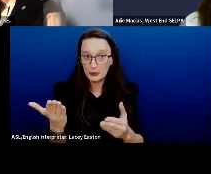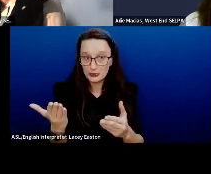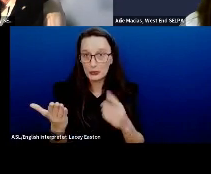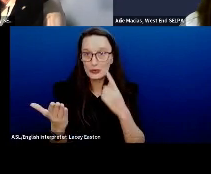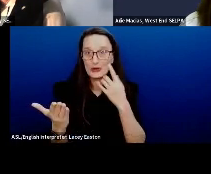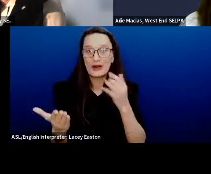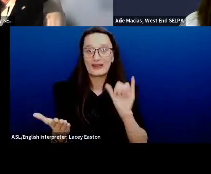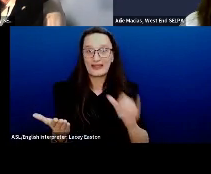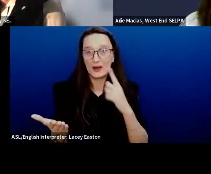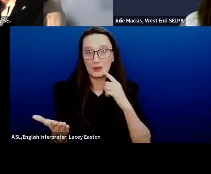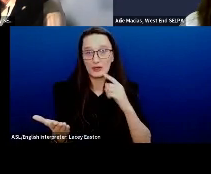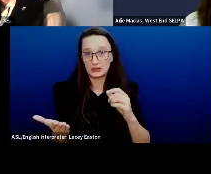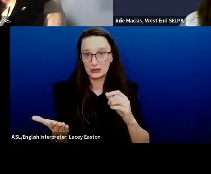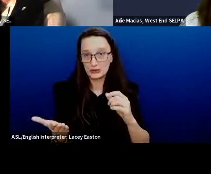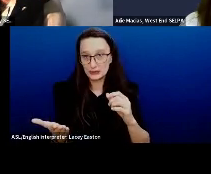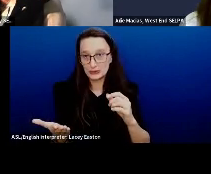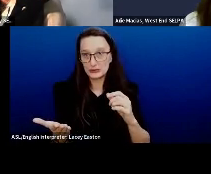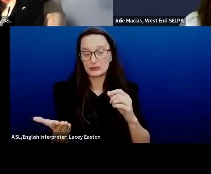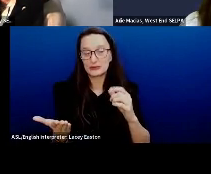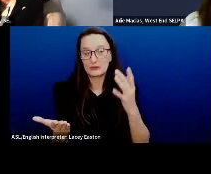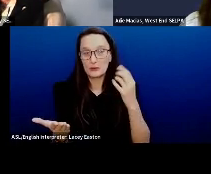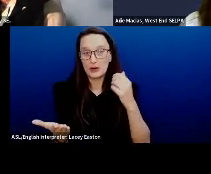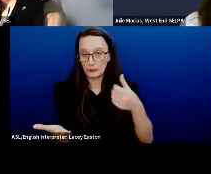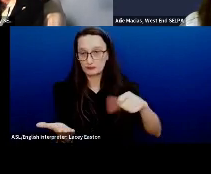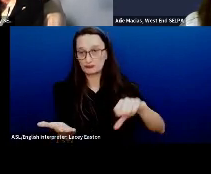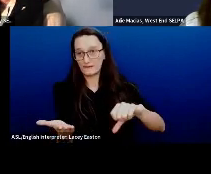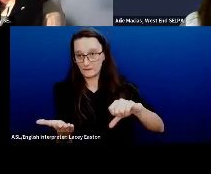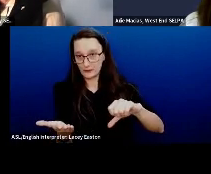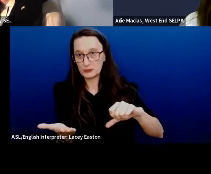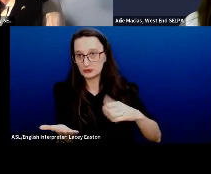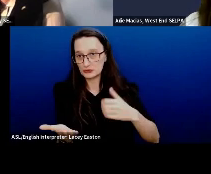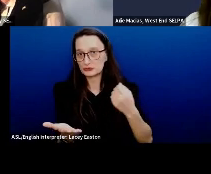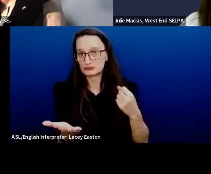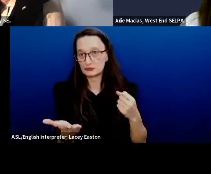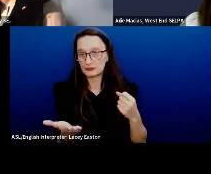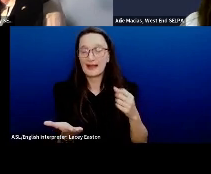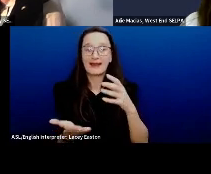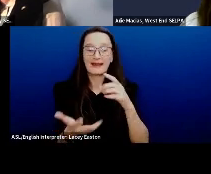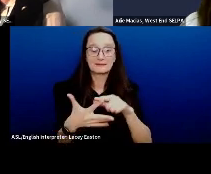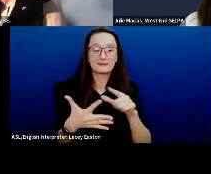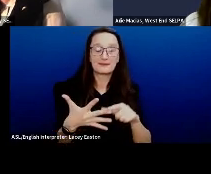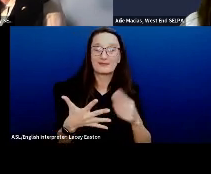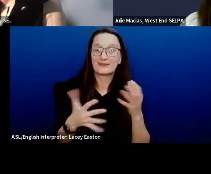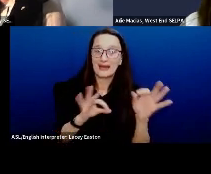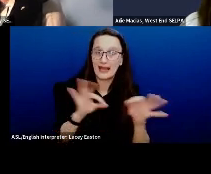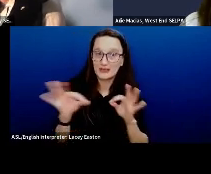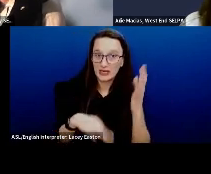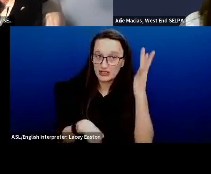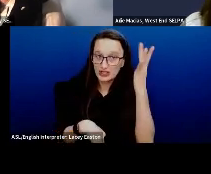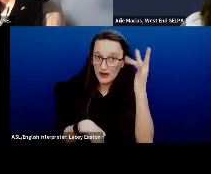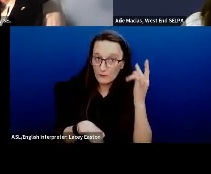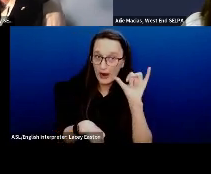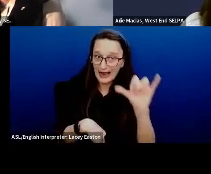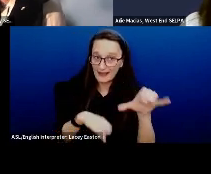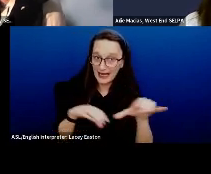los cambios propuestos serán una explicación de por qué se propuso o rechazó la acción una descripción